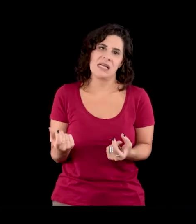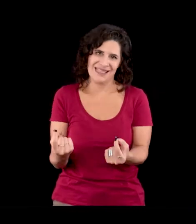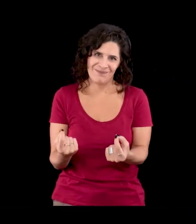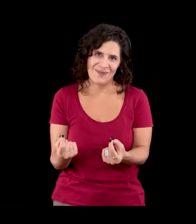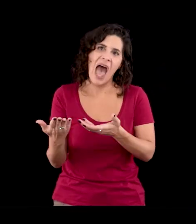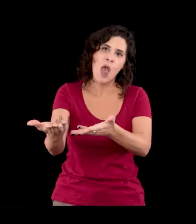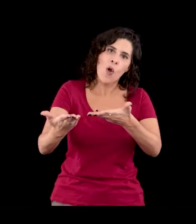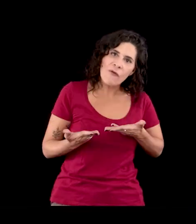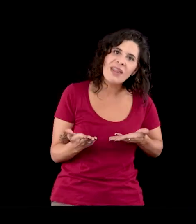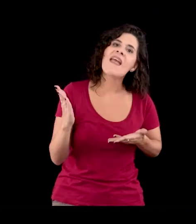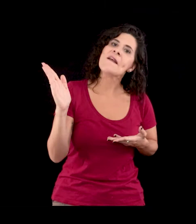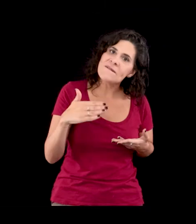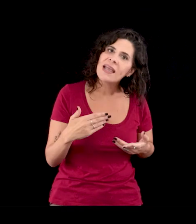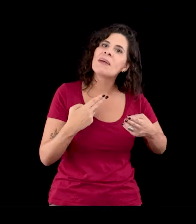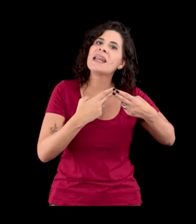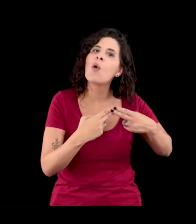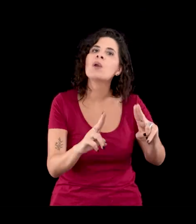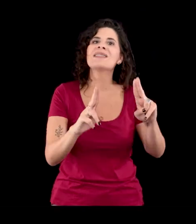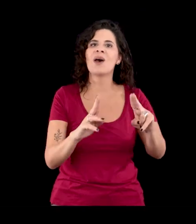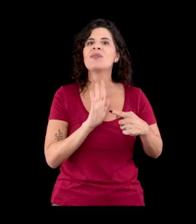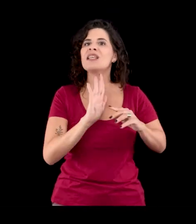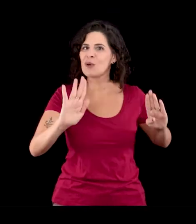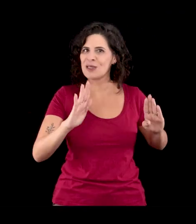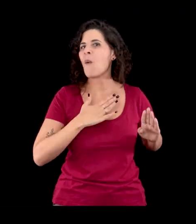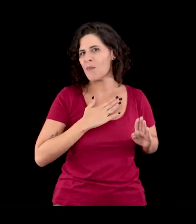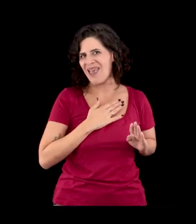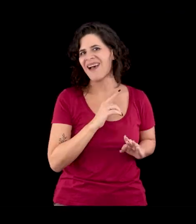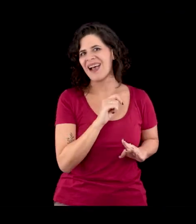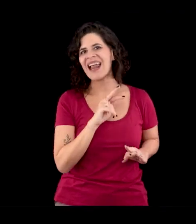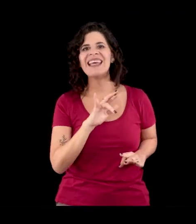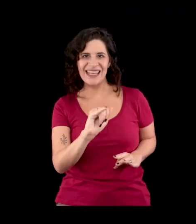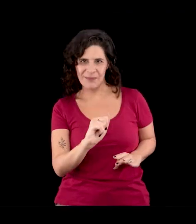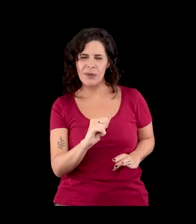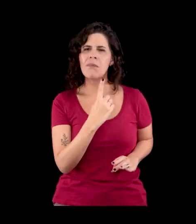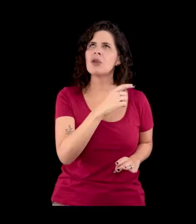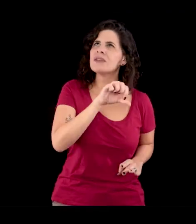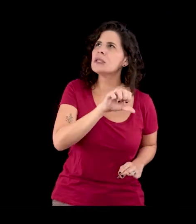e eu o convidei para inaugurar a exposição na Brigadeiro Luiz Antônio,